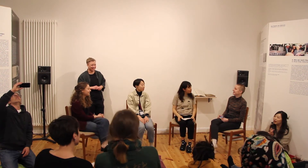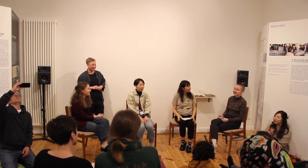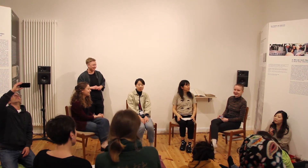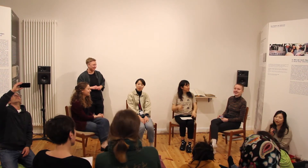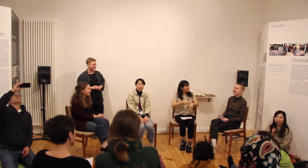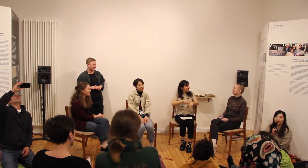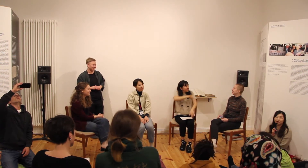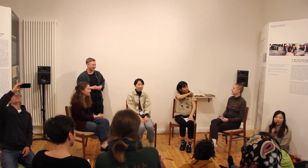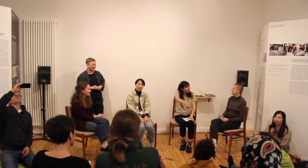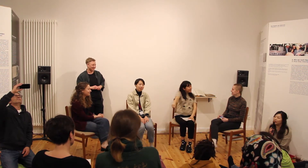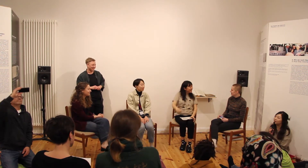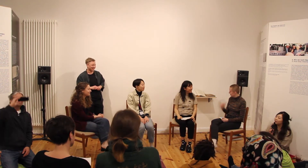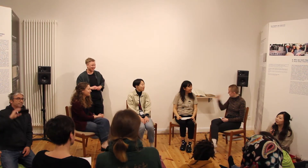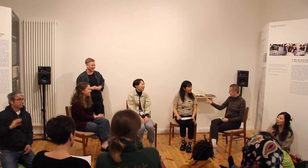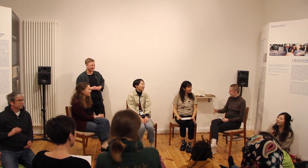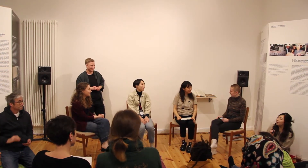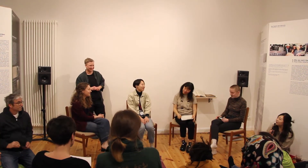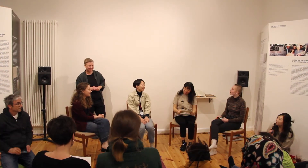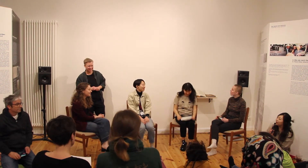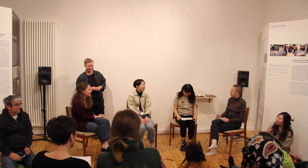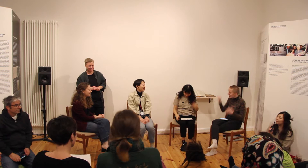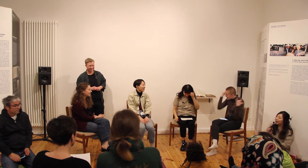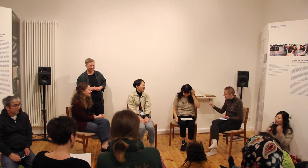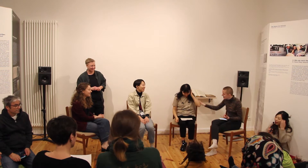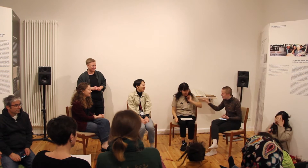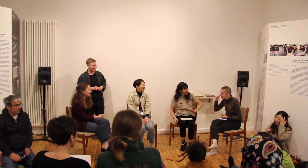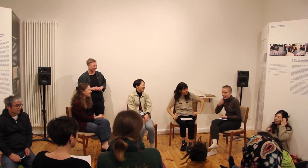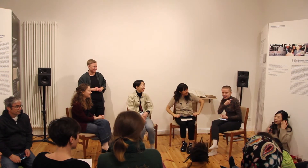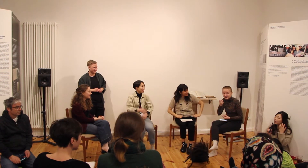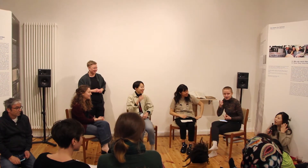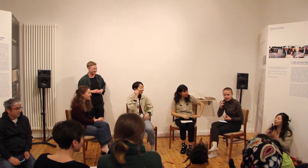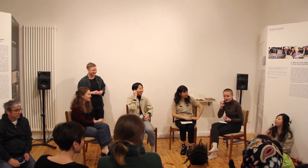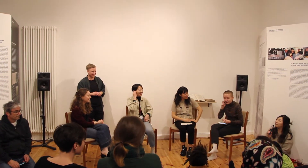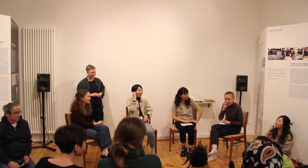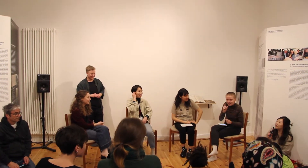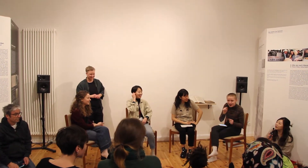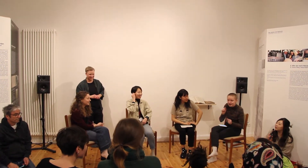Manchmal schwirrt es alles durch meinen Kopf, das geht so schnell, dass ich es manchmal etwas durcheinanderbringe.